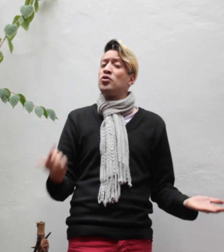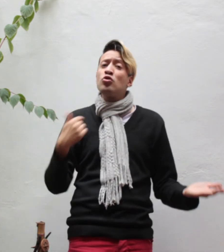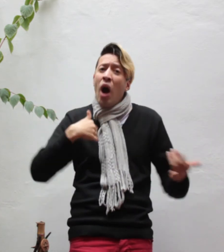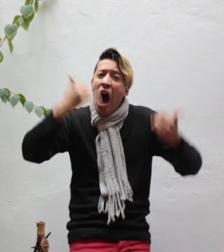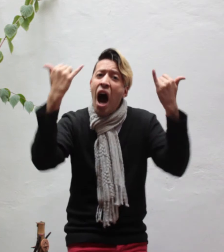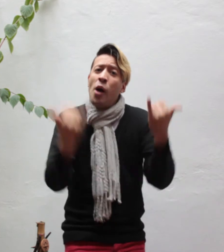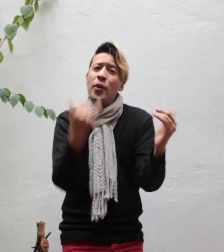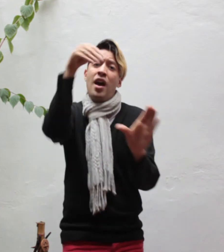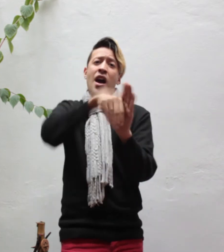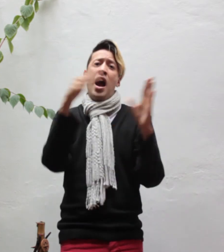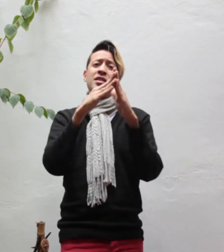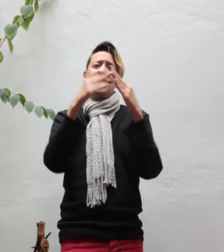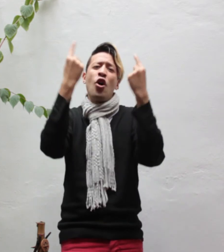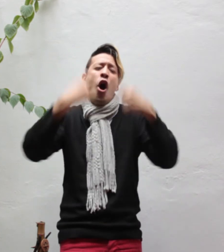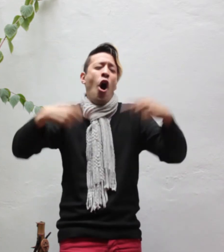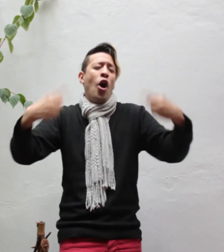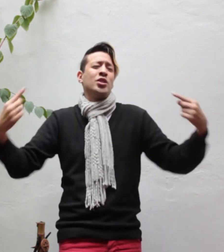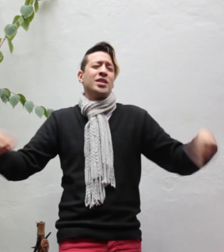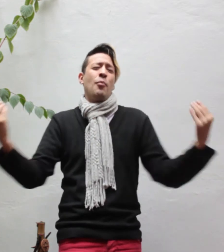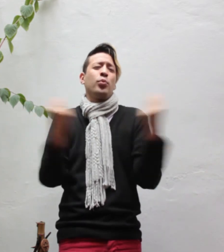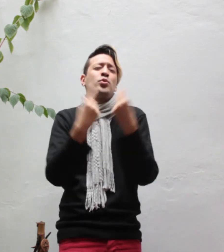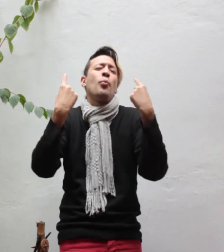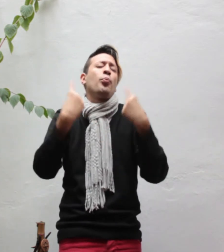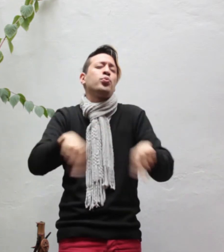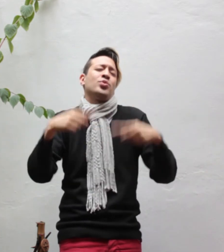"La música es algo que he querido hacer toda mi vida.